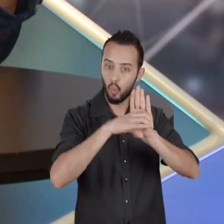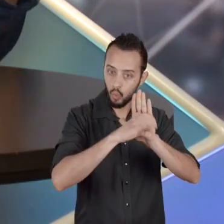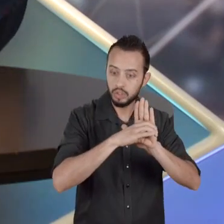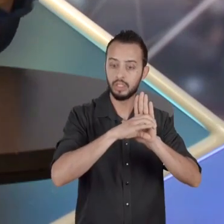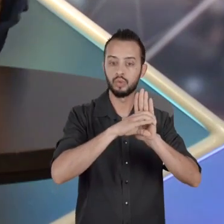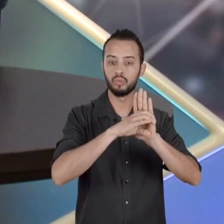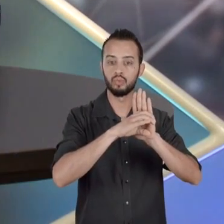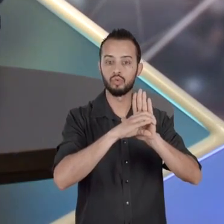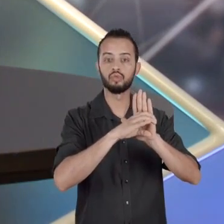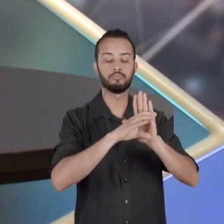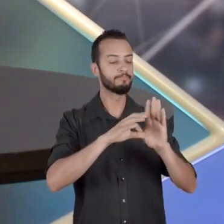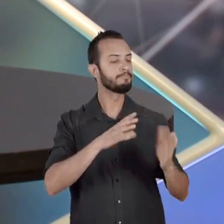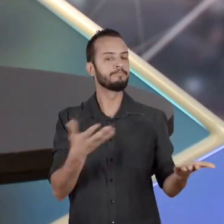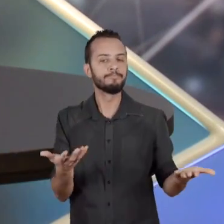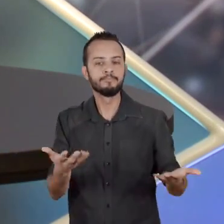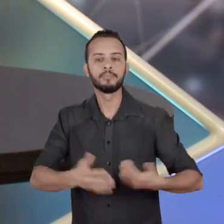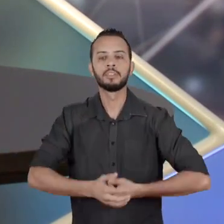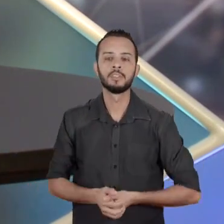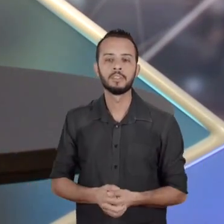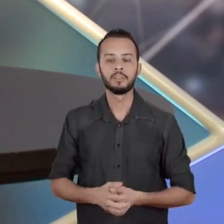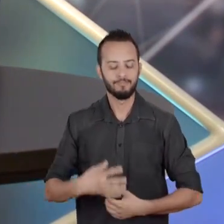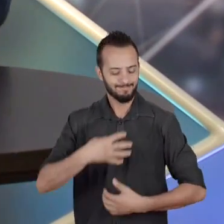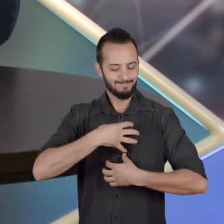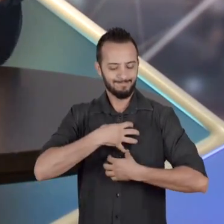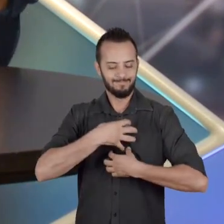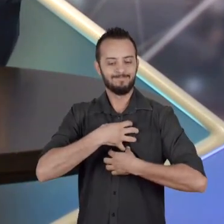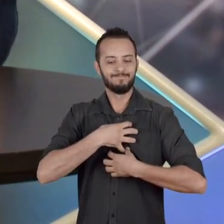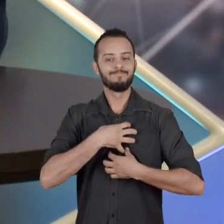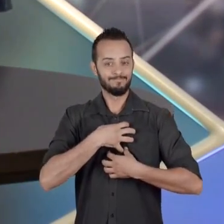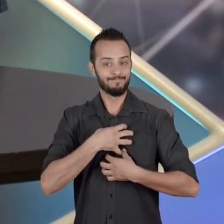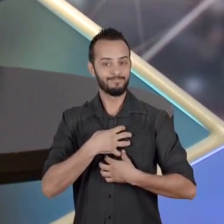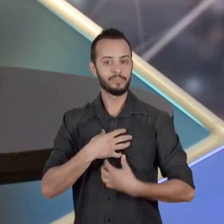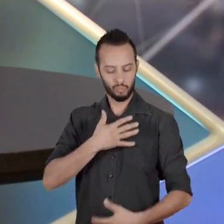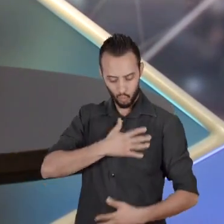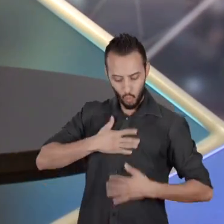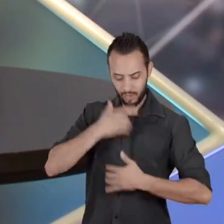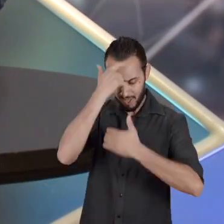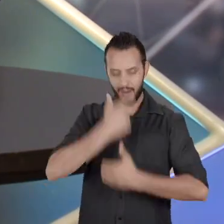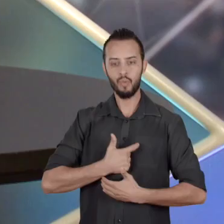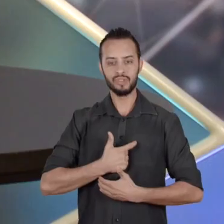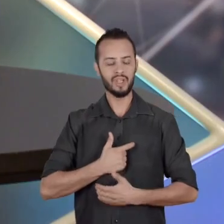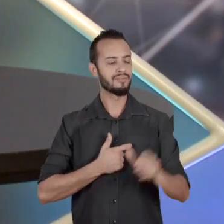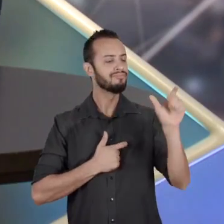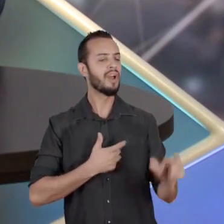do mundo, das coisas, dos objetos, de sentimentos, dos afetos, de nós mesmos, quem somos,